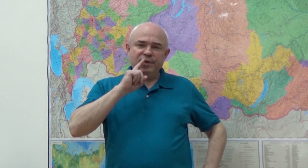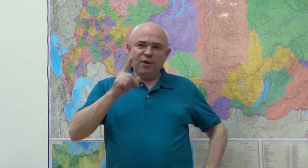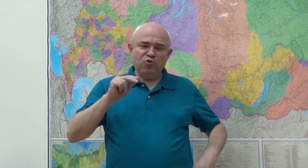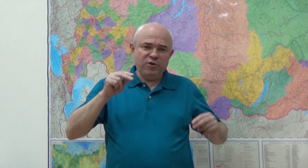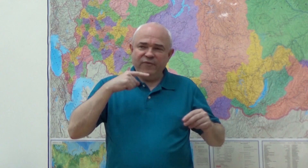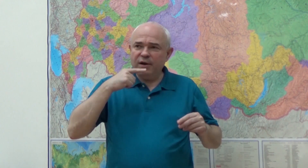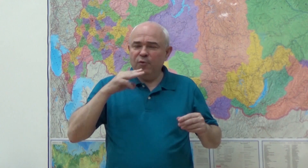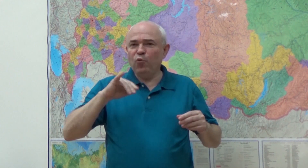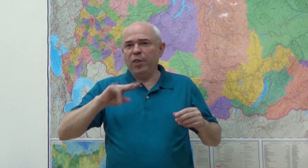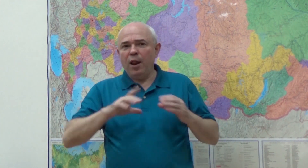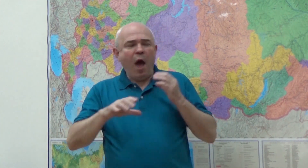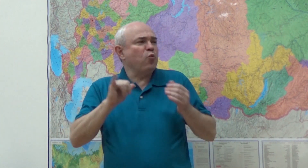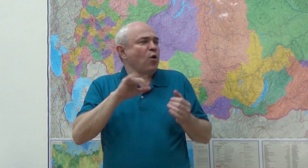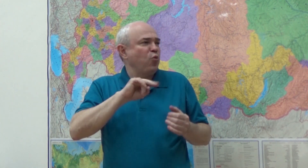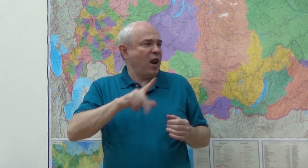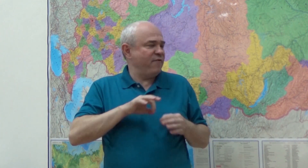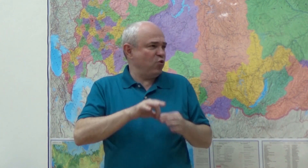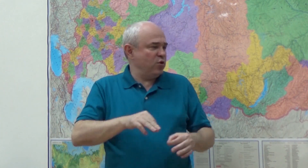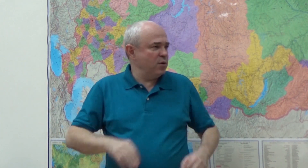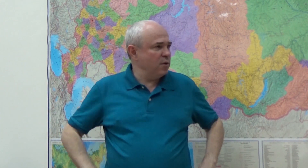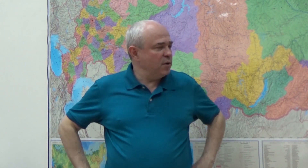Немножко странно, честно говоря. Туннель… А куда туннель ведёт?